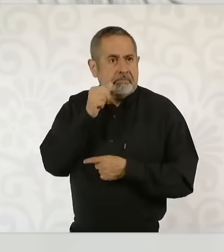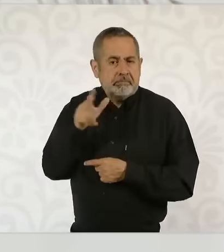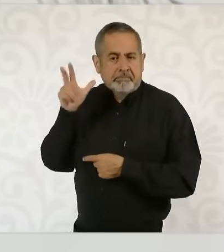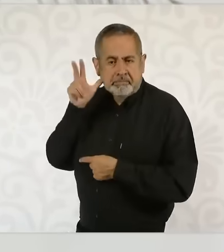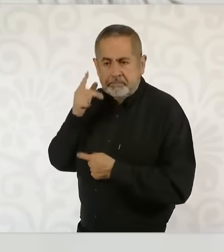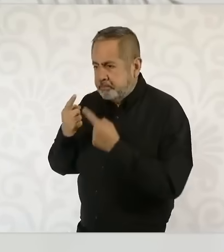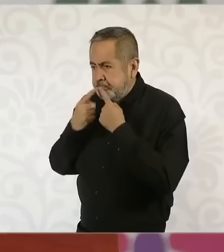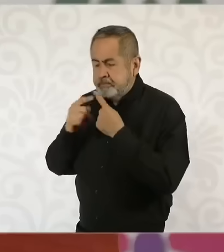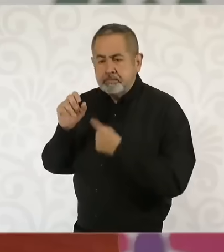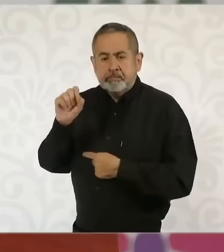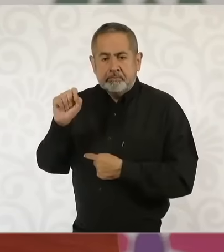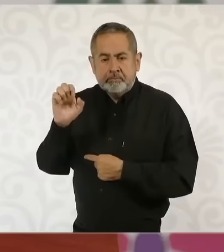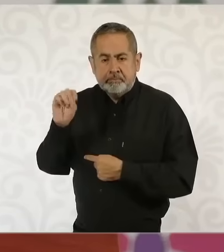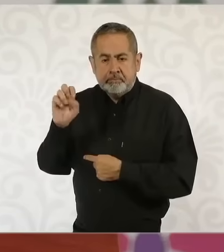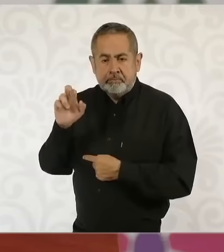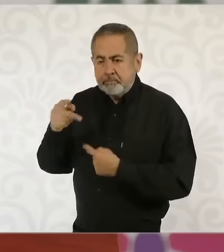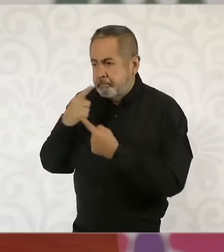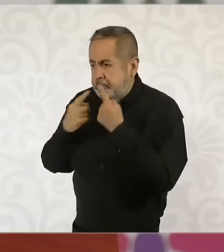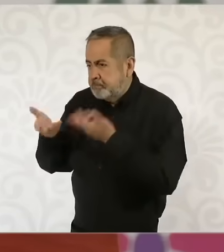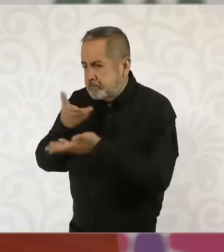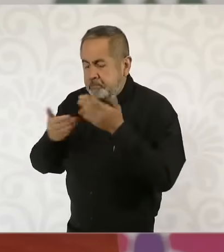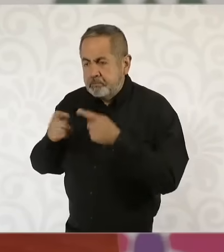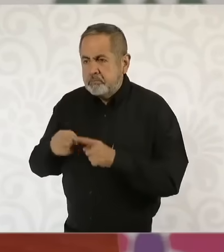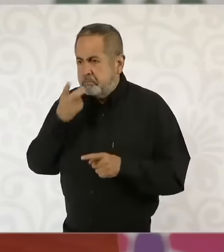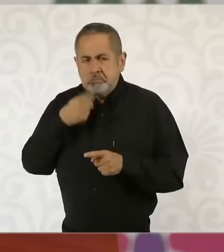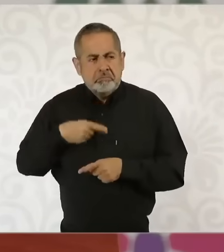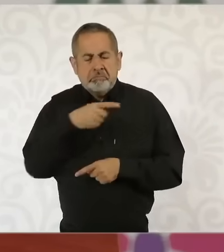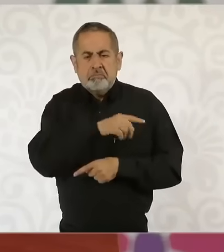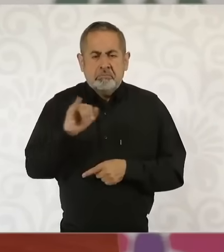todavía me plantearon que tenía Iberdrola una serie de inversiones que quería hacer